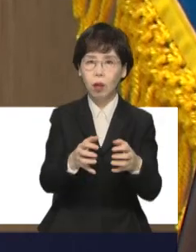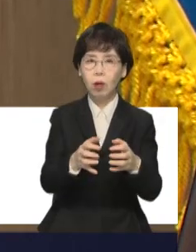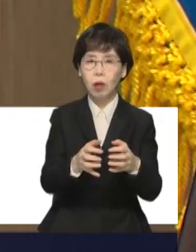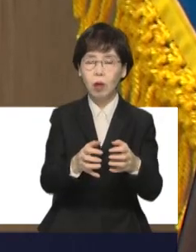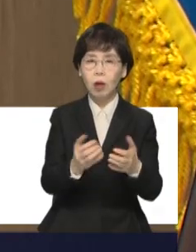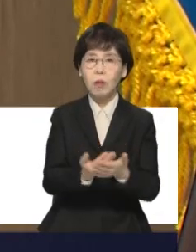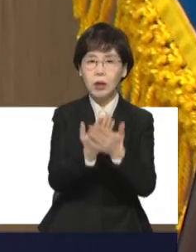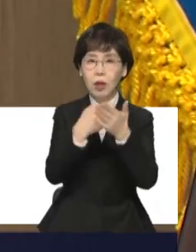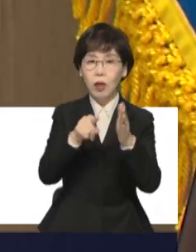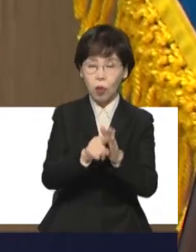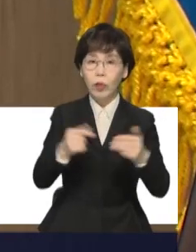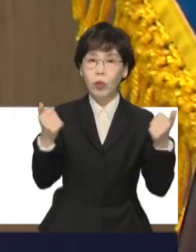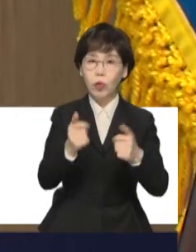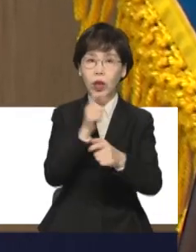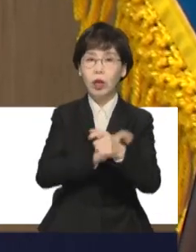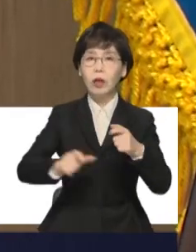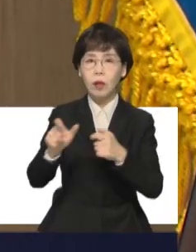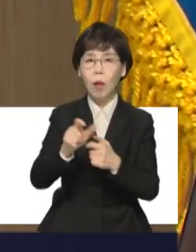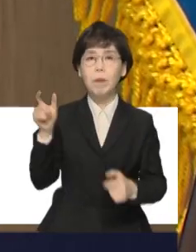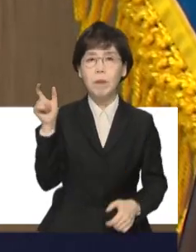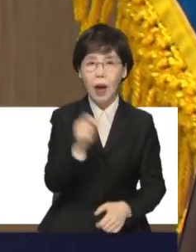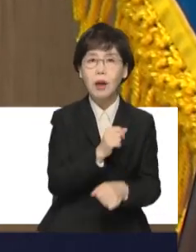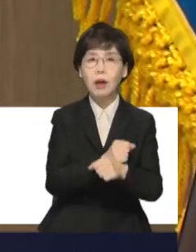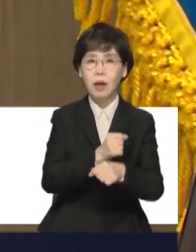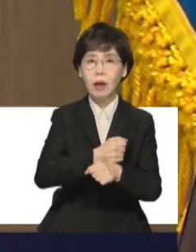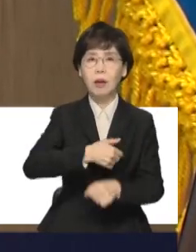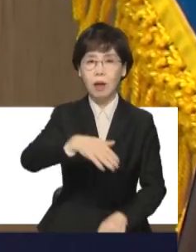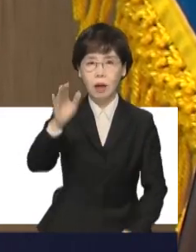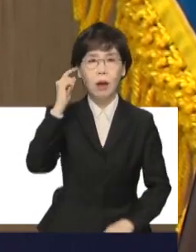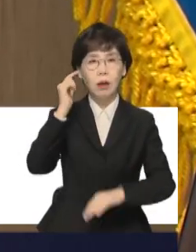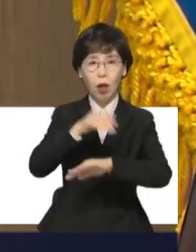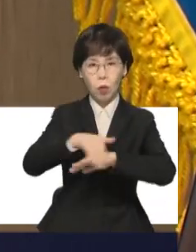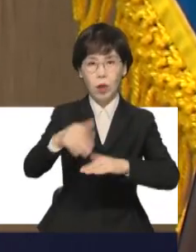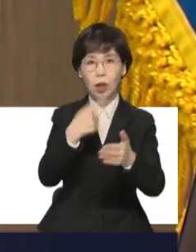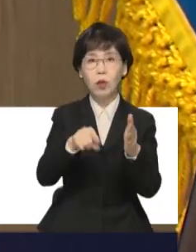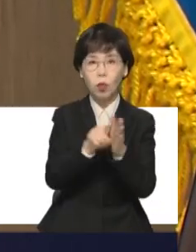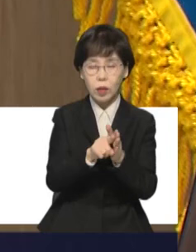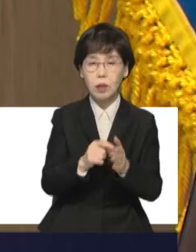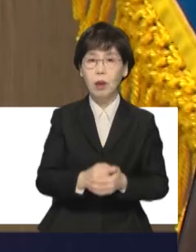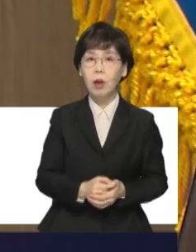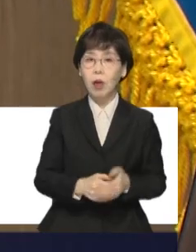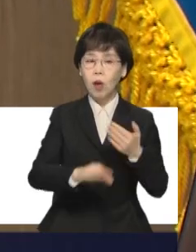논의를 더욱 가속화할 것입니다. 이를 위해 외교, 경제 당국 간 전략